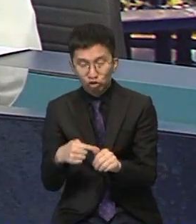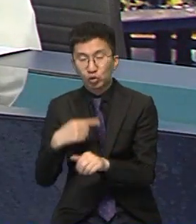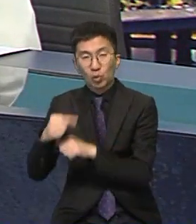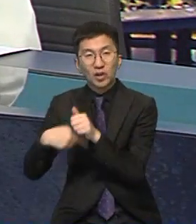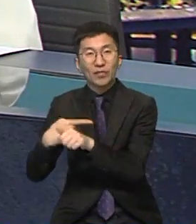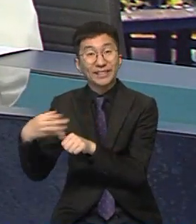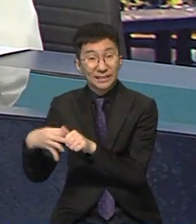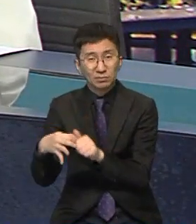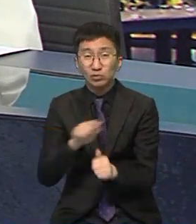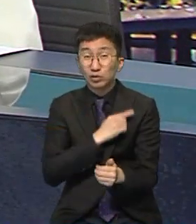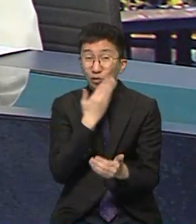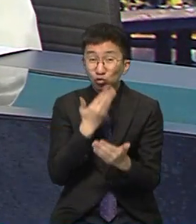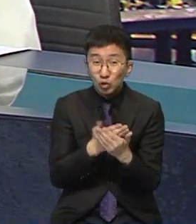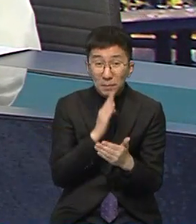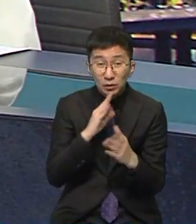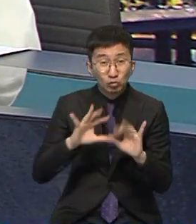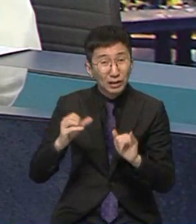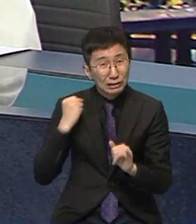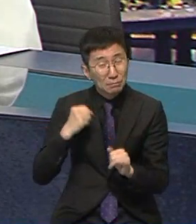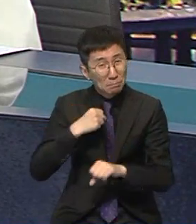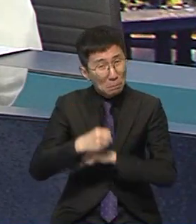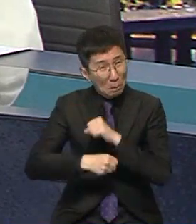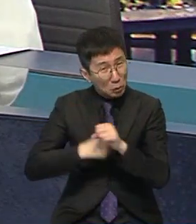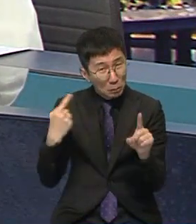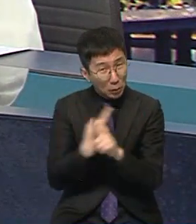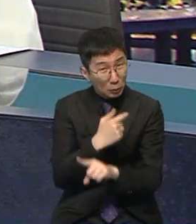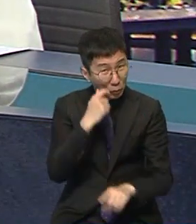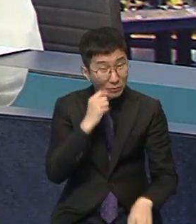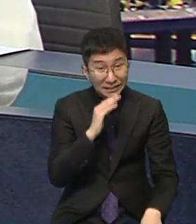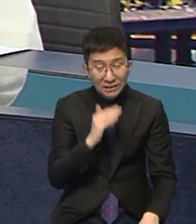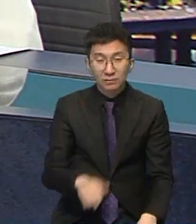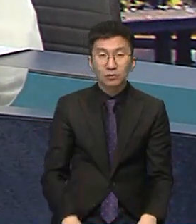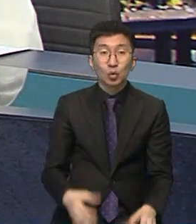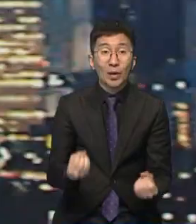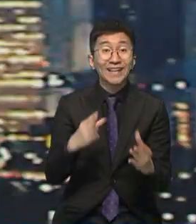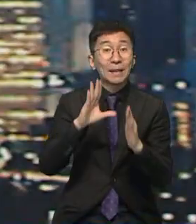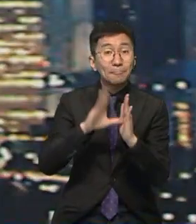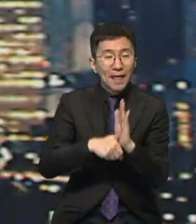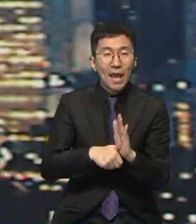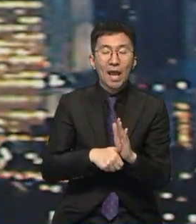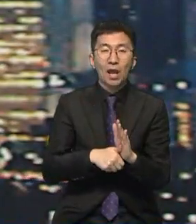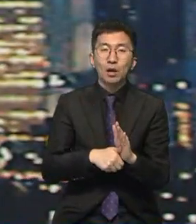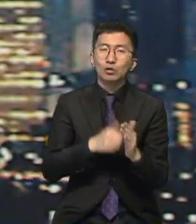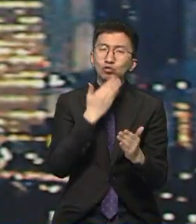법을 만들거나 고치기는 쉽지 않은 거잖아요. 오늘 행사에서 상징적인 장면이 하나 있었습니다.